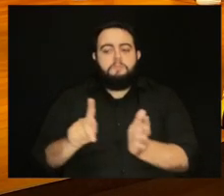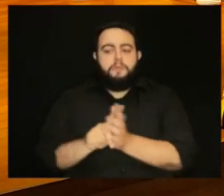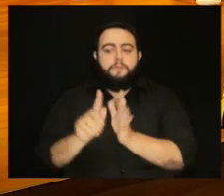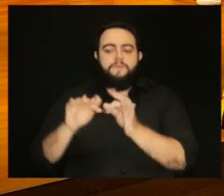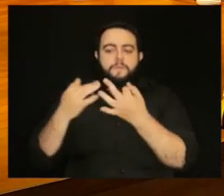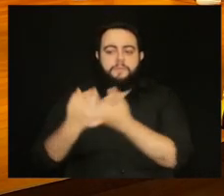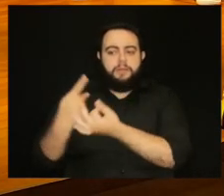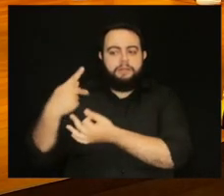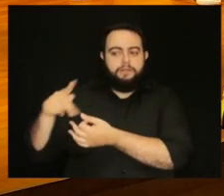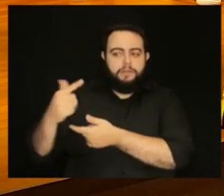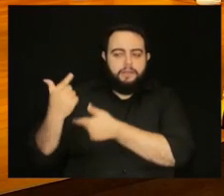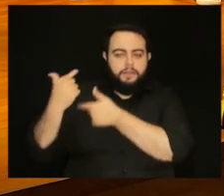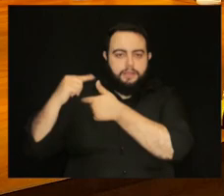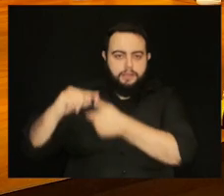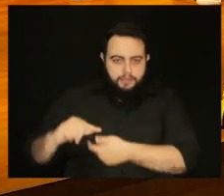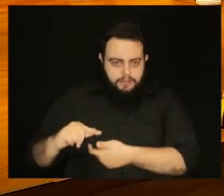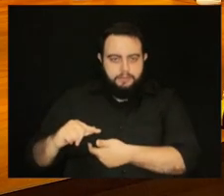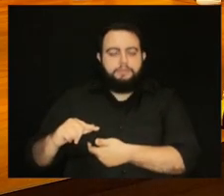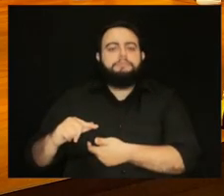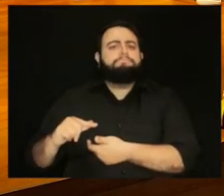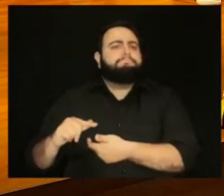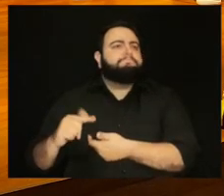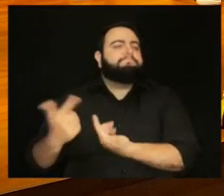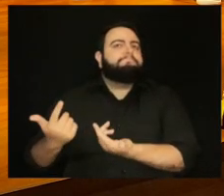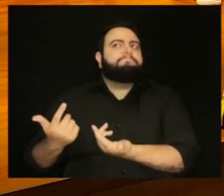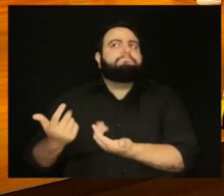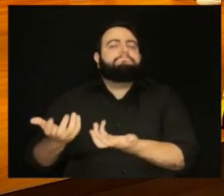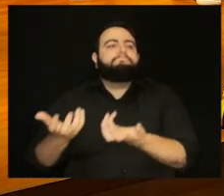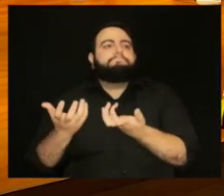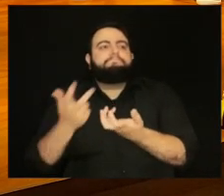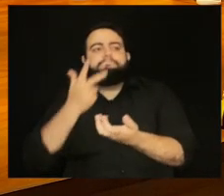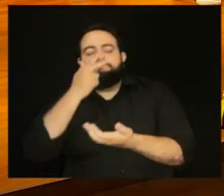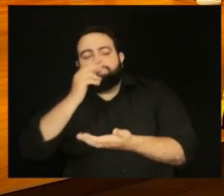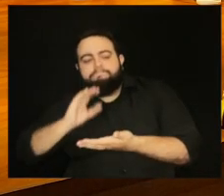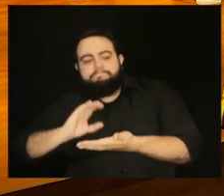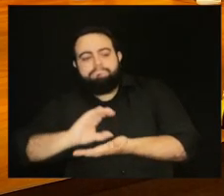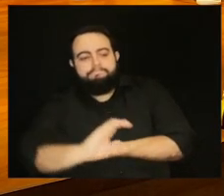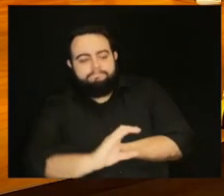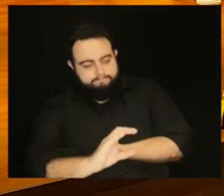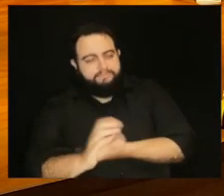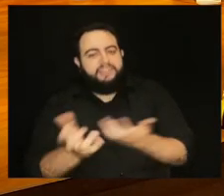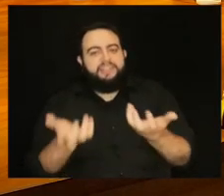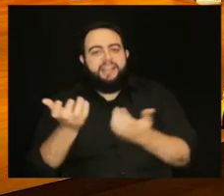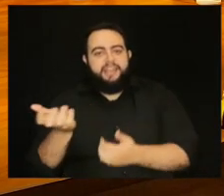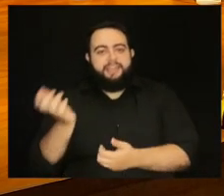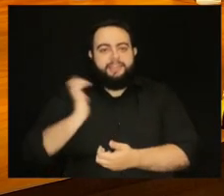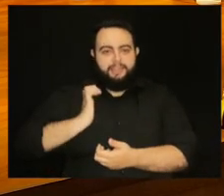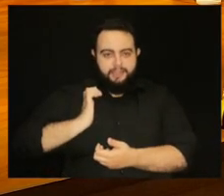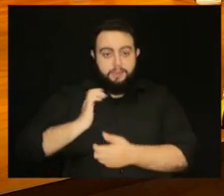ele resolve multiplicar essa graninha numa fortuna ele queria ficar rico, então ele resolve: vou fazer